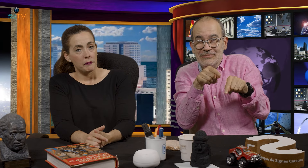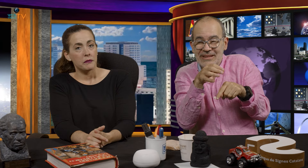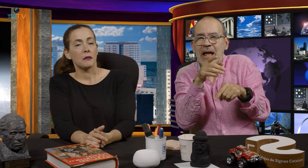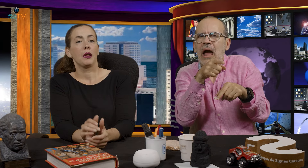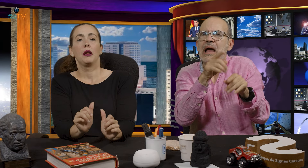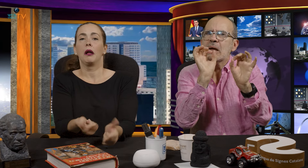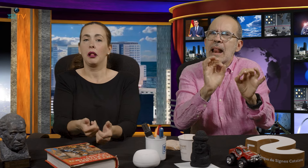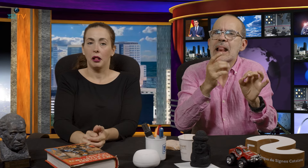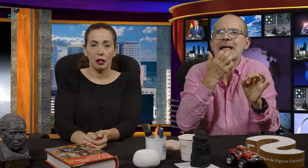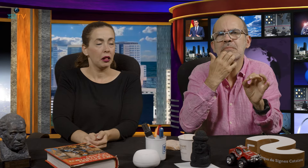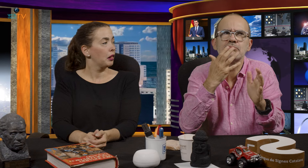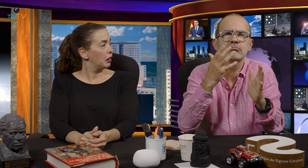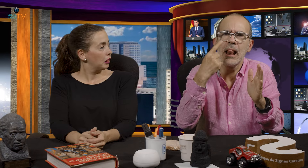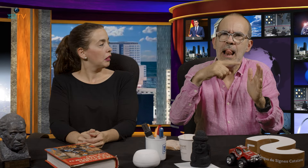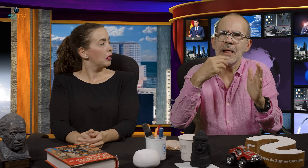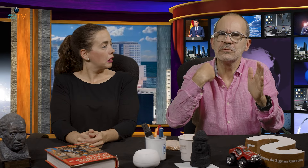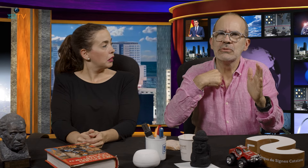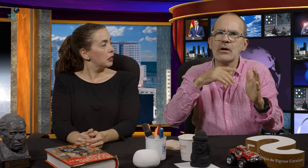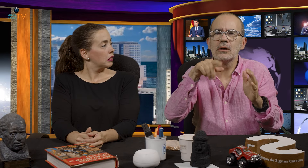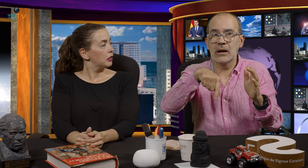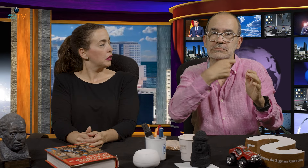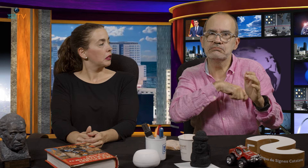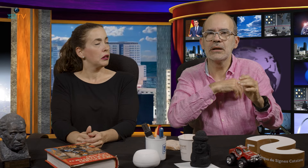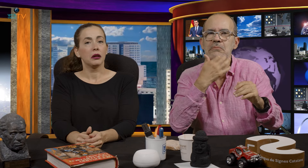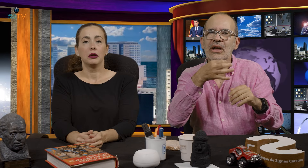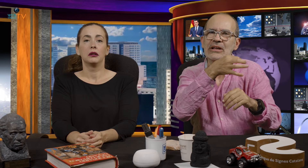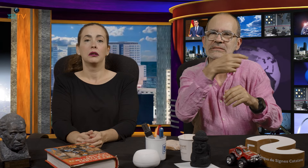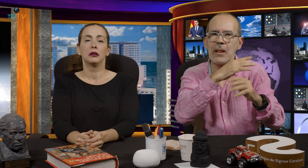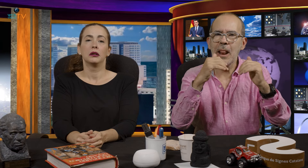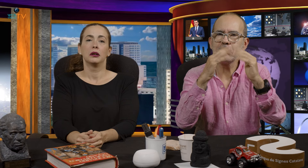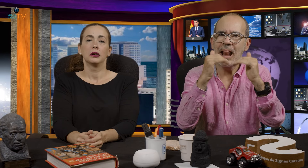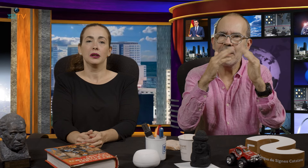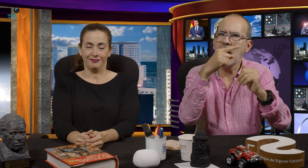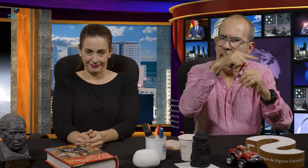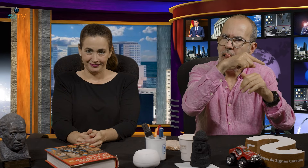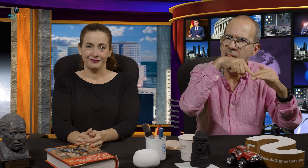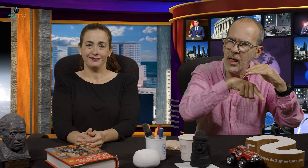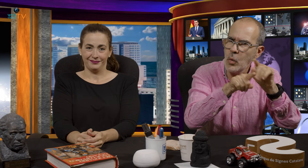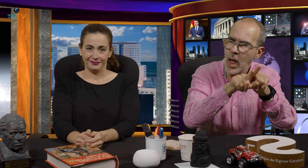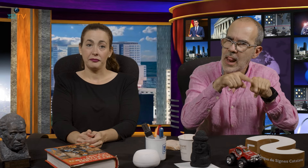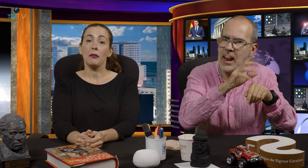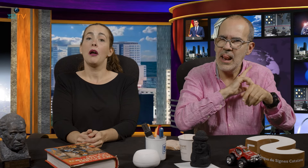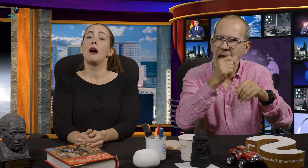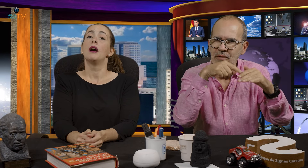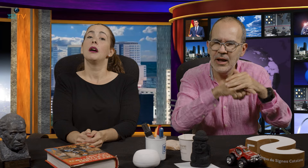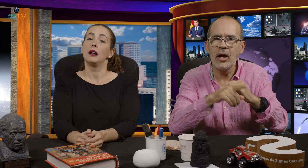Es algo que se asemeja en España a la isla de la Palma,